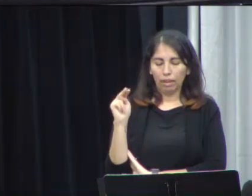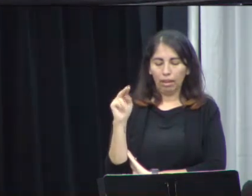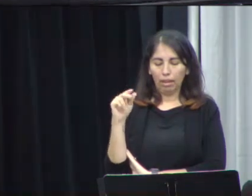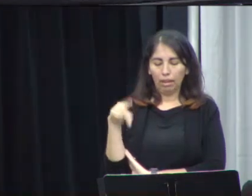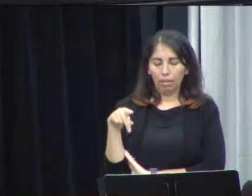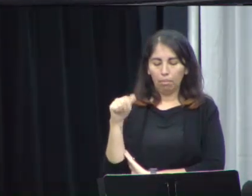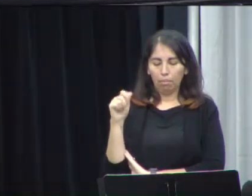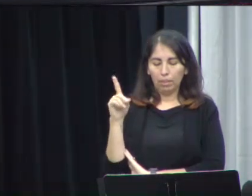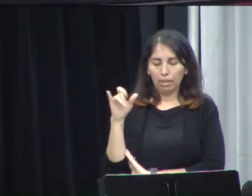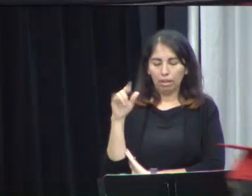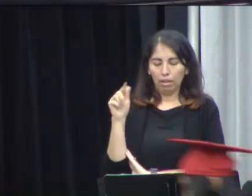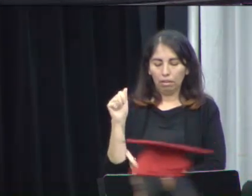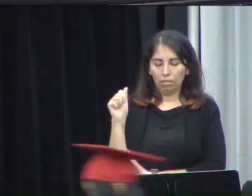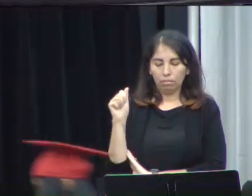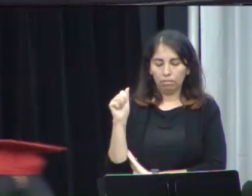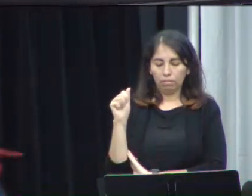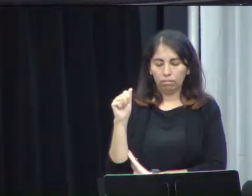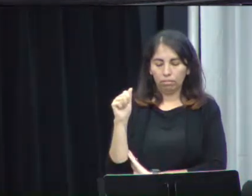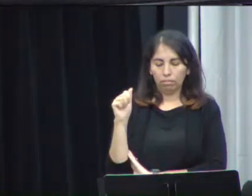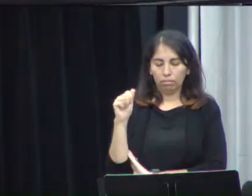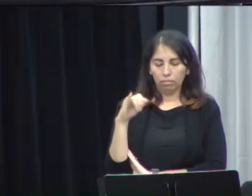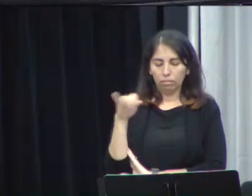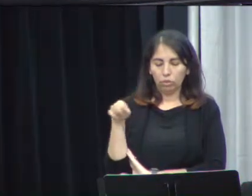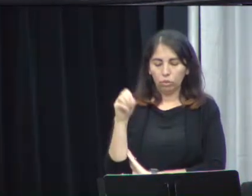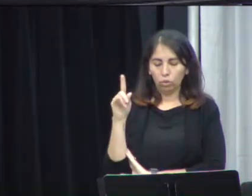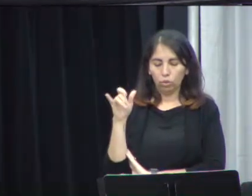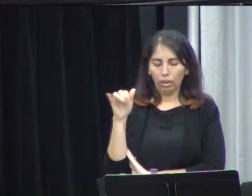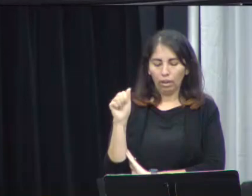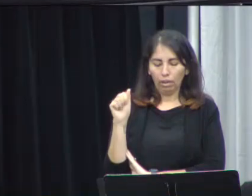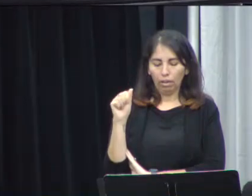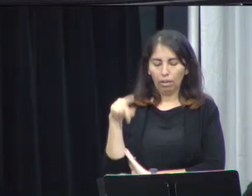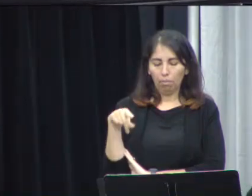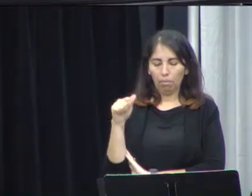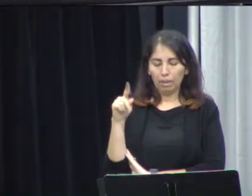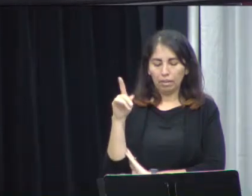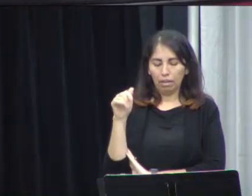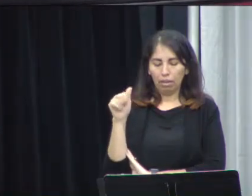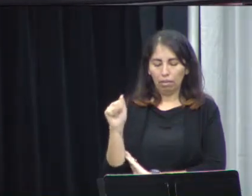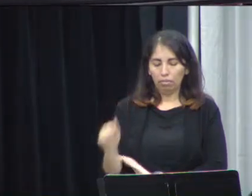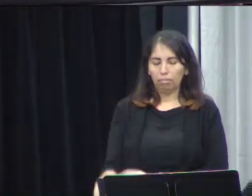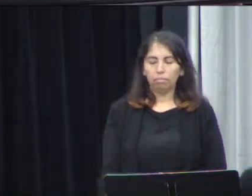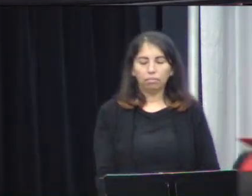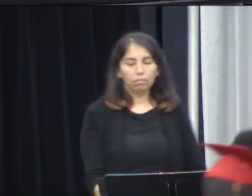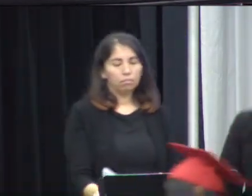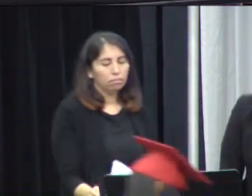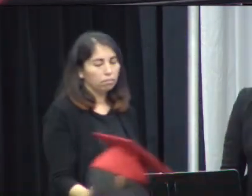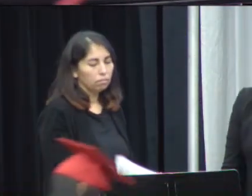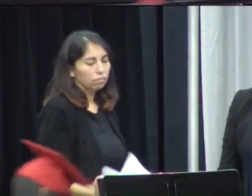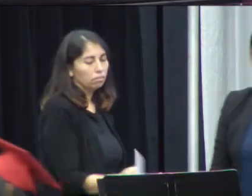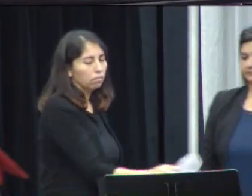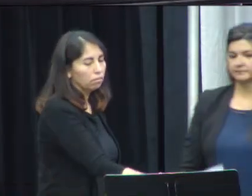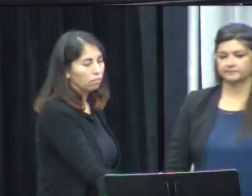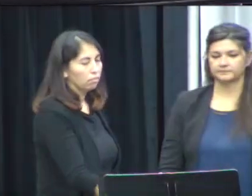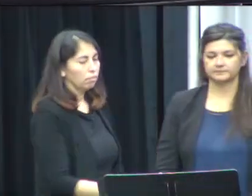Alon Padilla. (audience applauds) Jolia Padilla. (audience applauds)